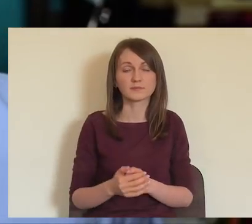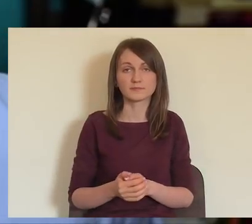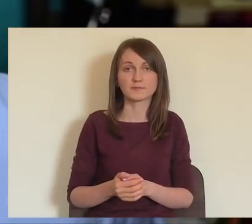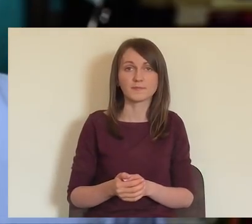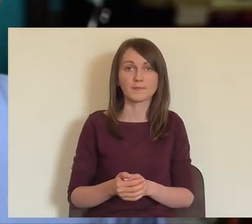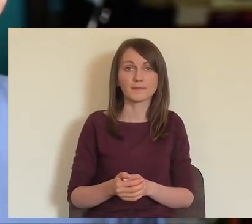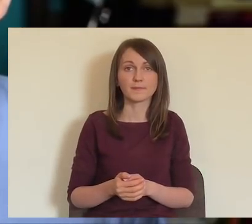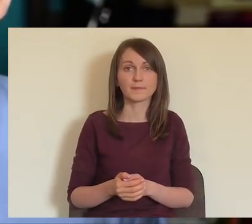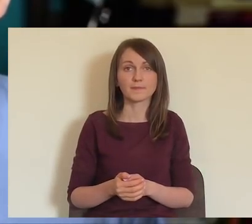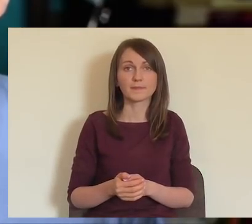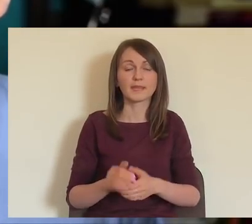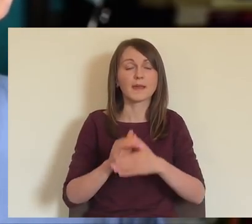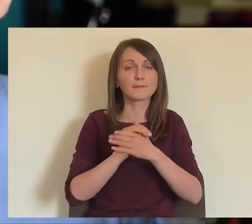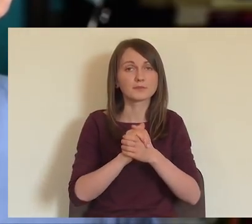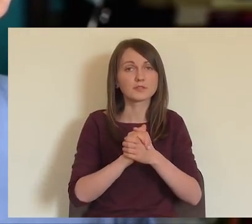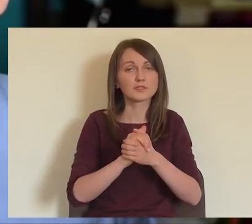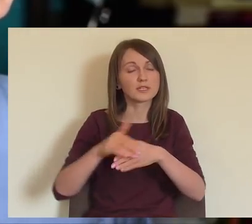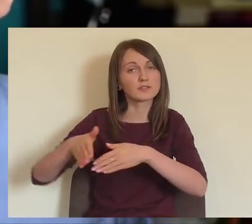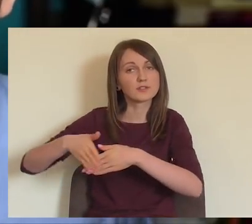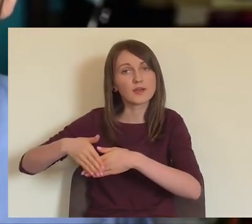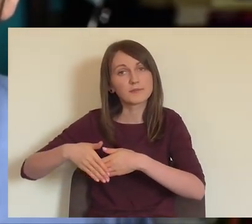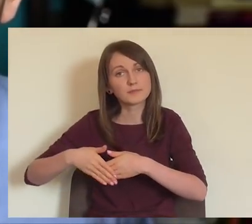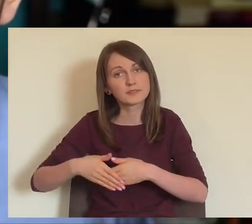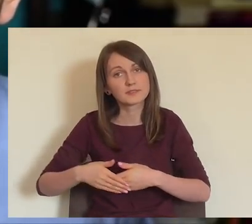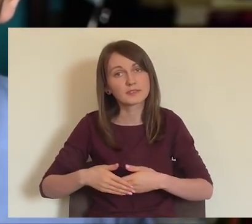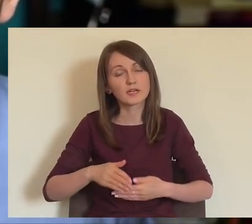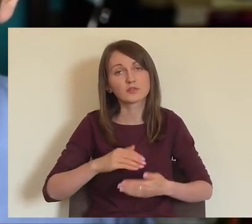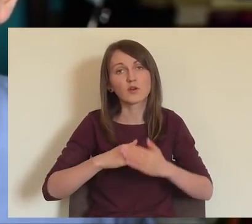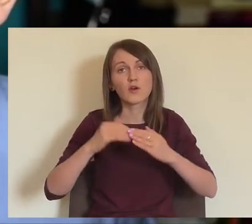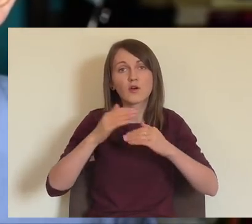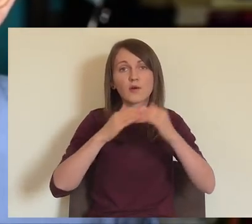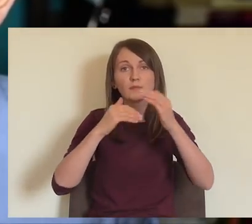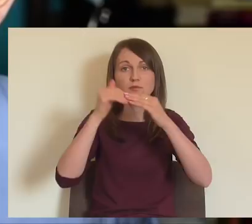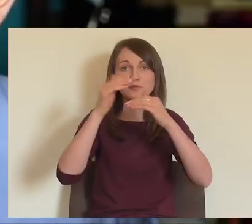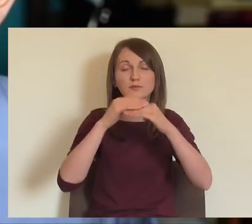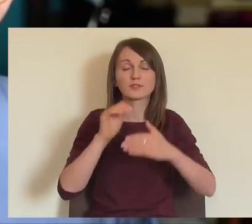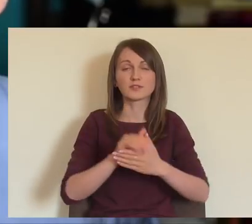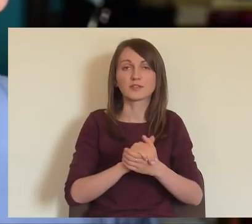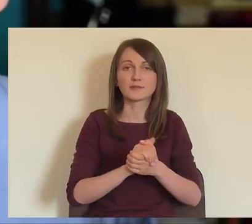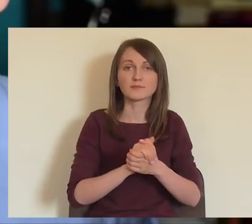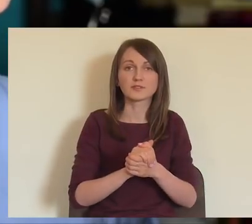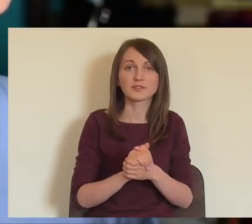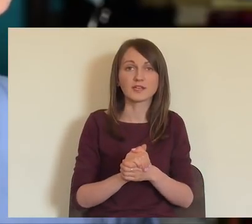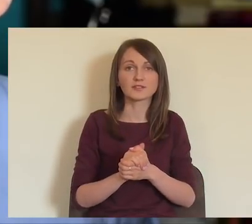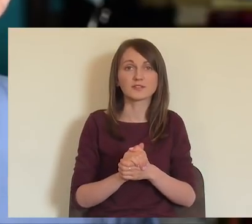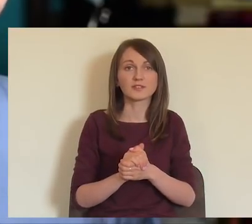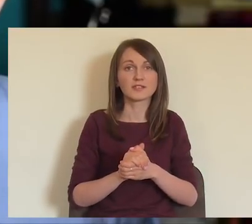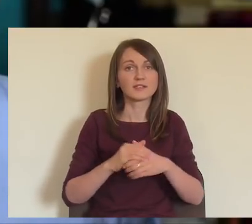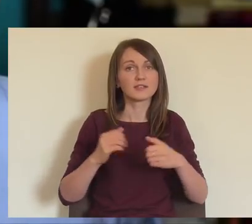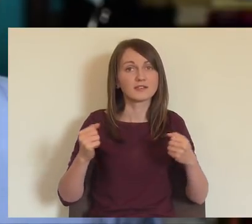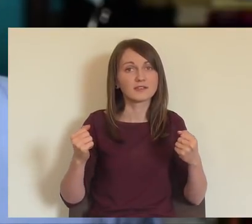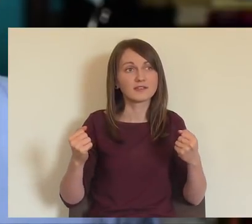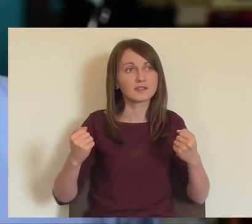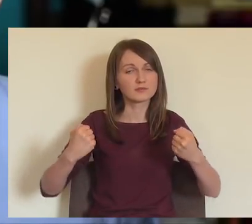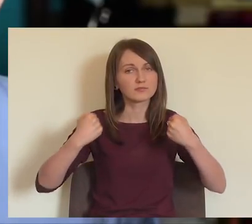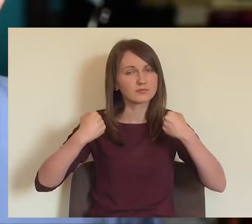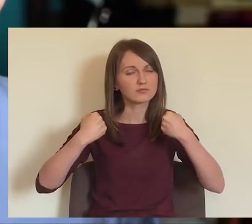czy ja wyjdę z tego grobu, a relacje buduje się przez intymność i biorąc pod uwagę to, co Romek dzisiaj powiedział, a to fajne jest,